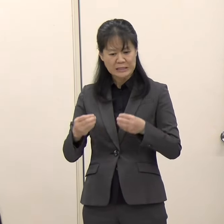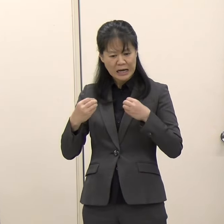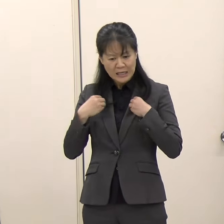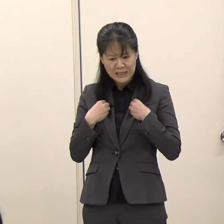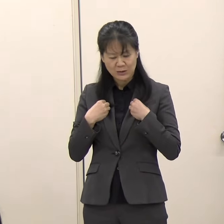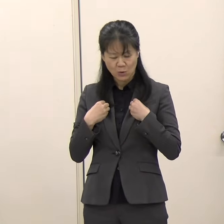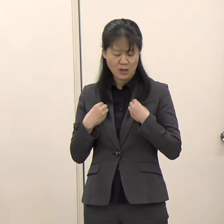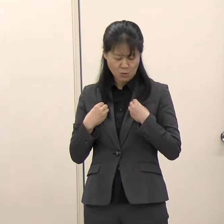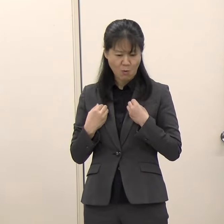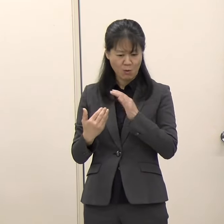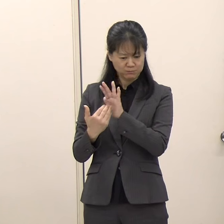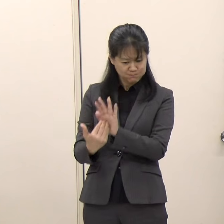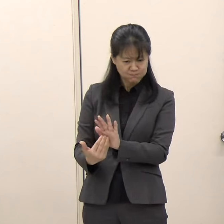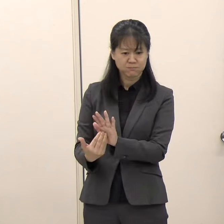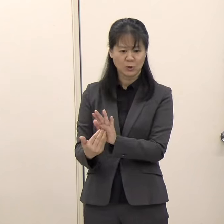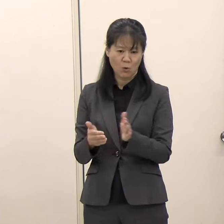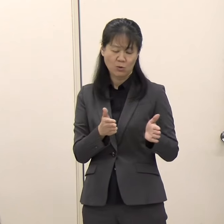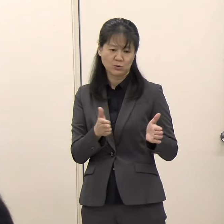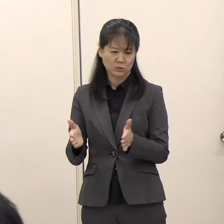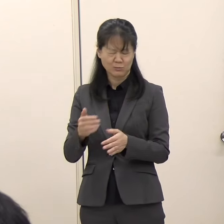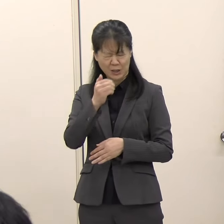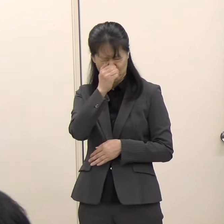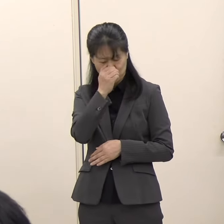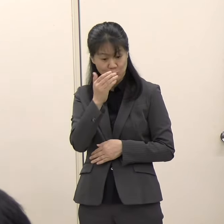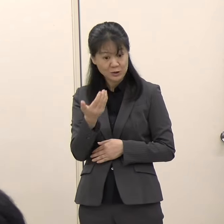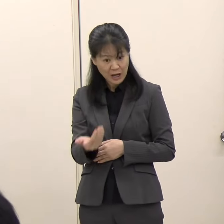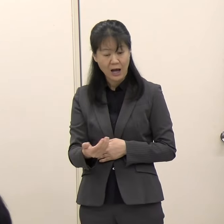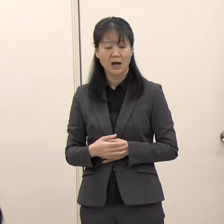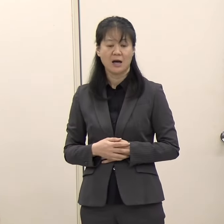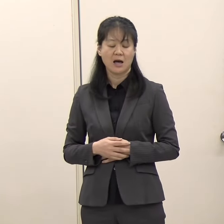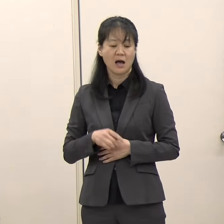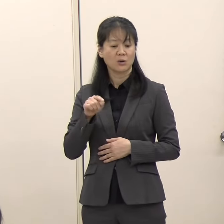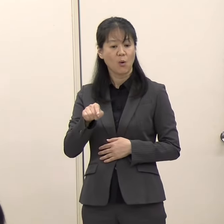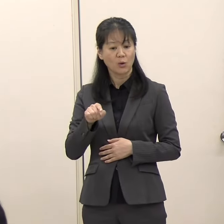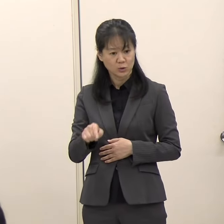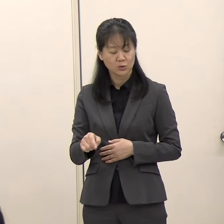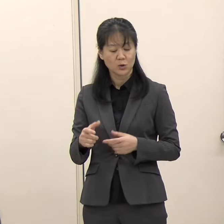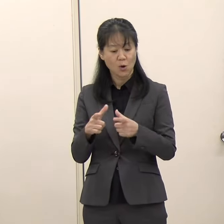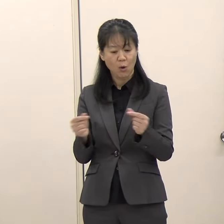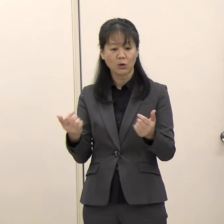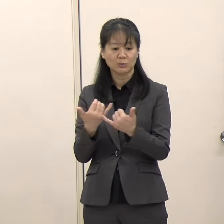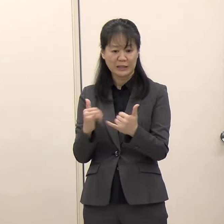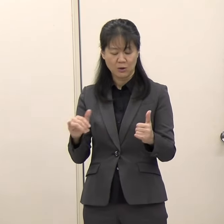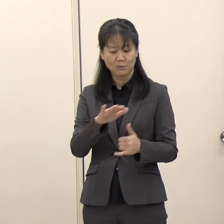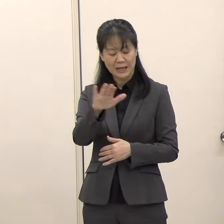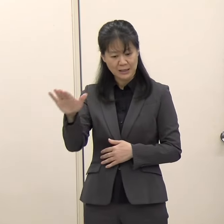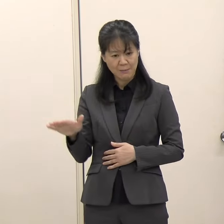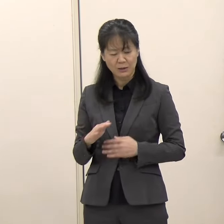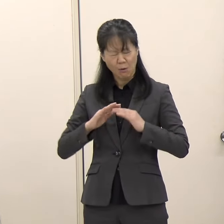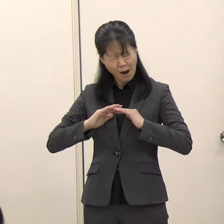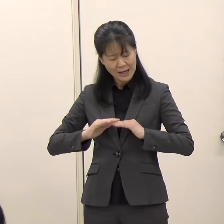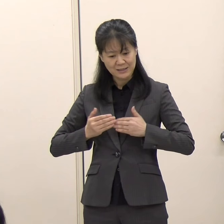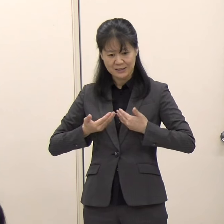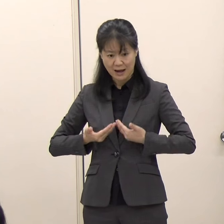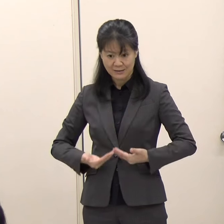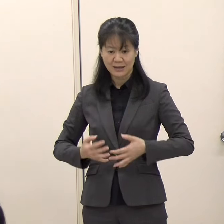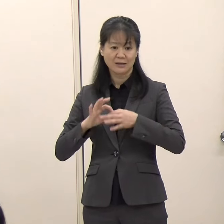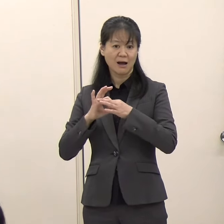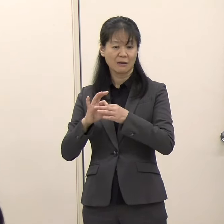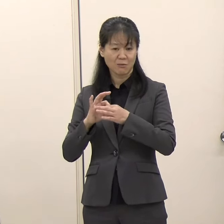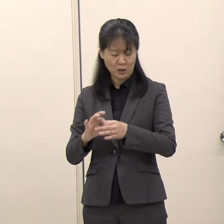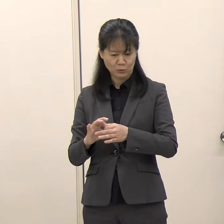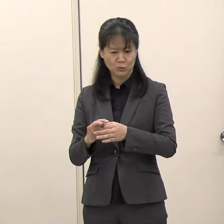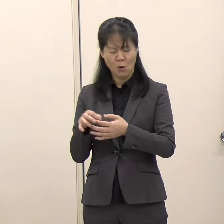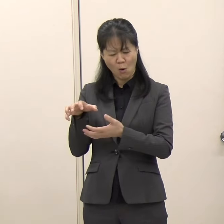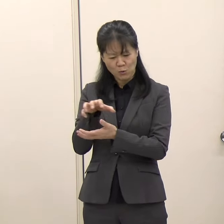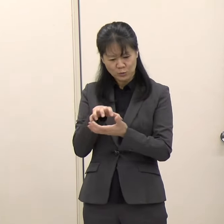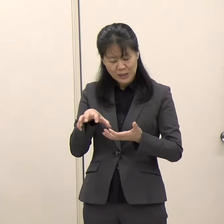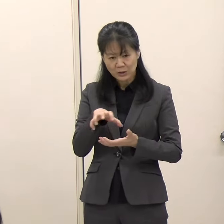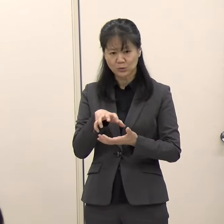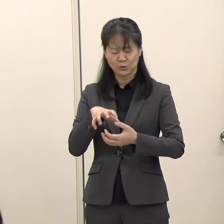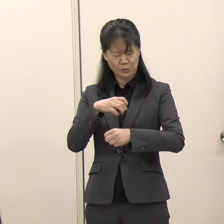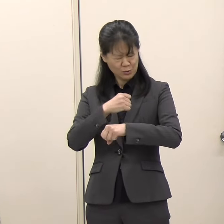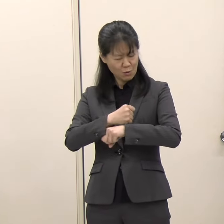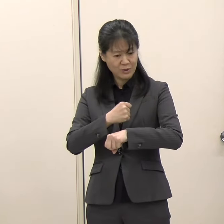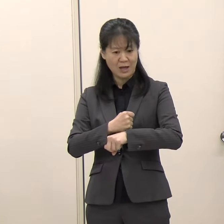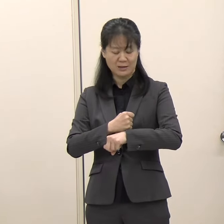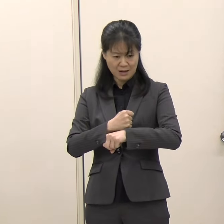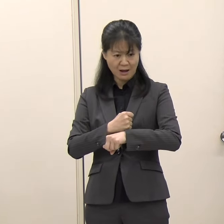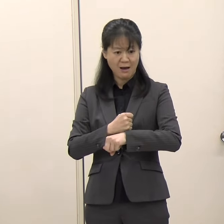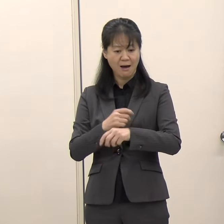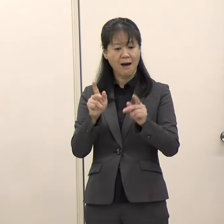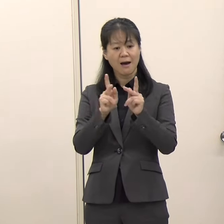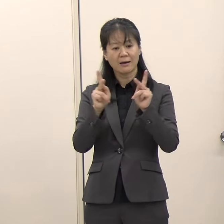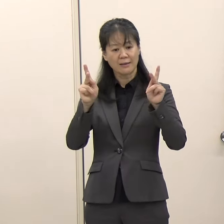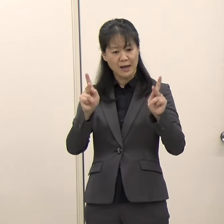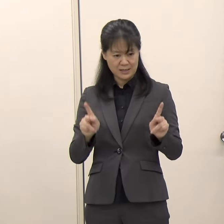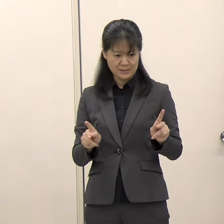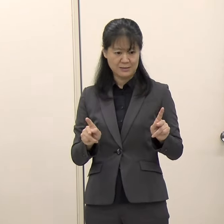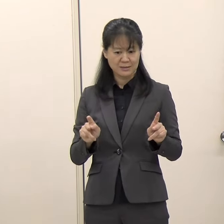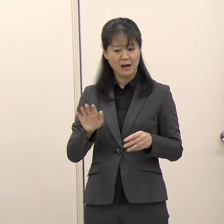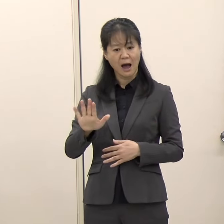こういった国民の皆様の安全・安心に関わる非常に複雑かつ困難な課題に、今、我が国は直面していると思います。